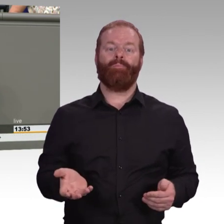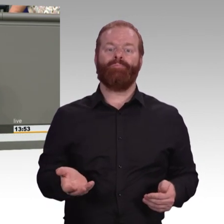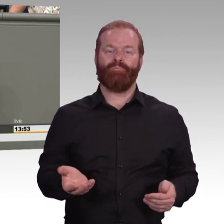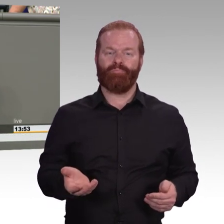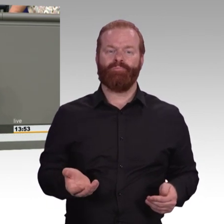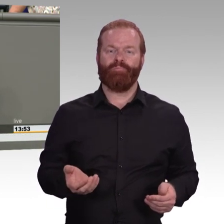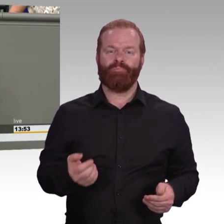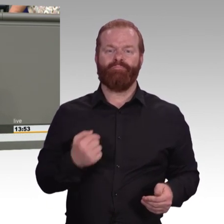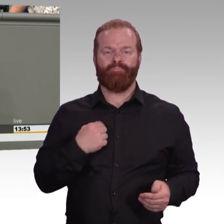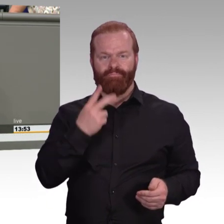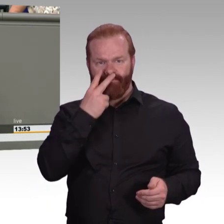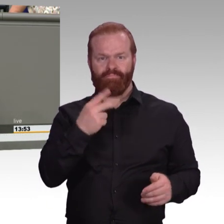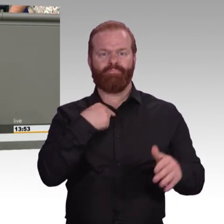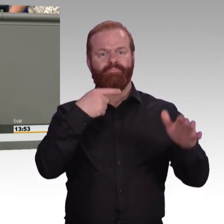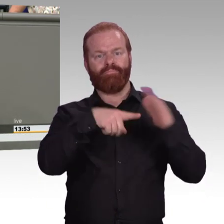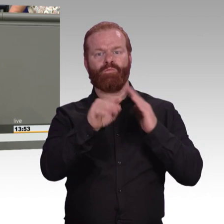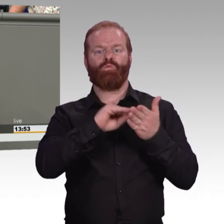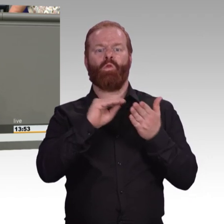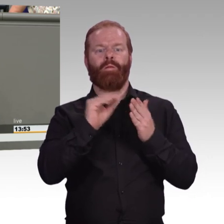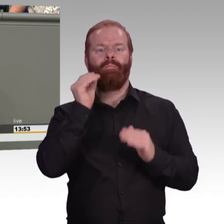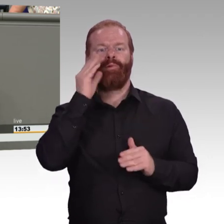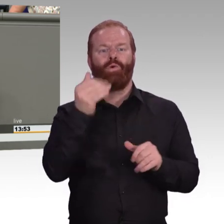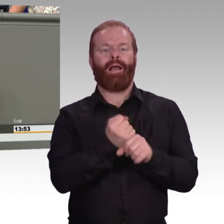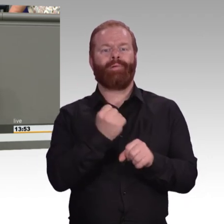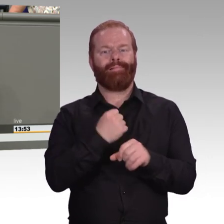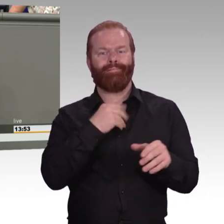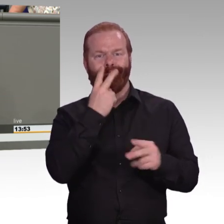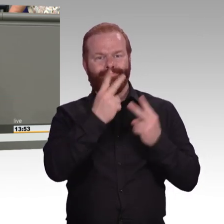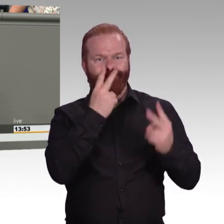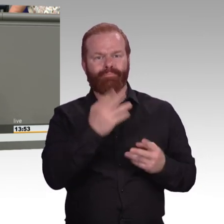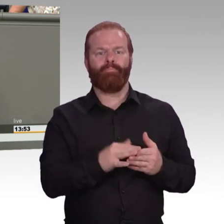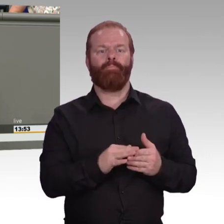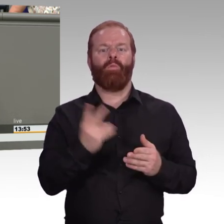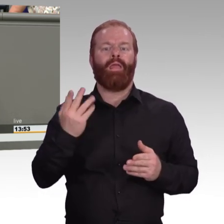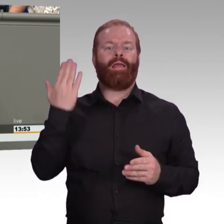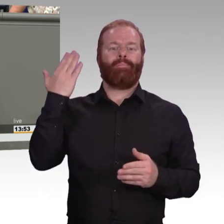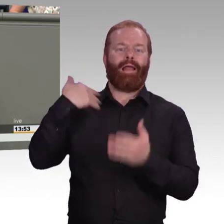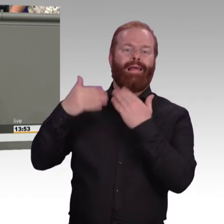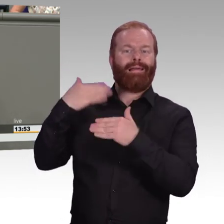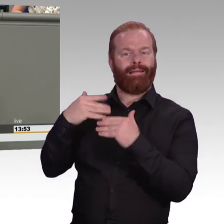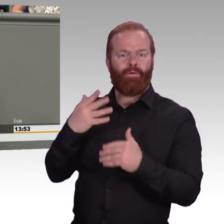freue ich mich so über die heutige Debatte und endlich, endlich nach langer Zeit in der Kinder- und Jugendverbände, Kinderärzteverbände